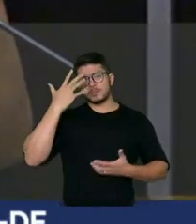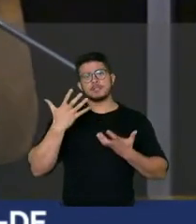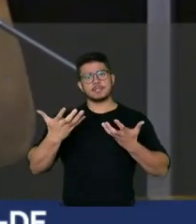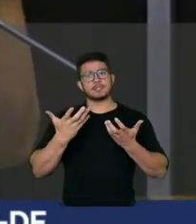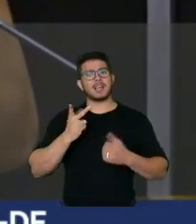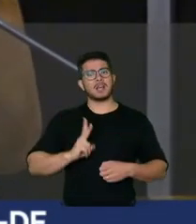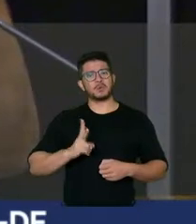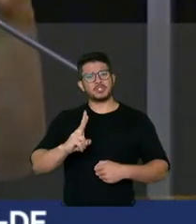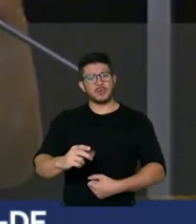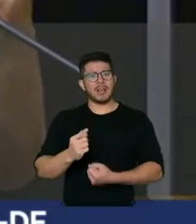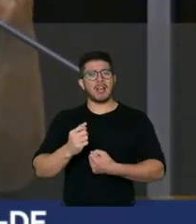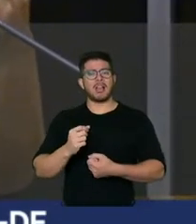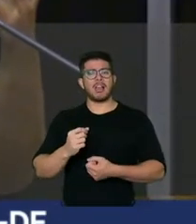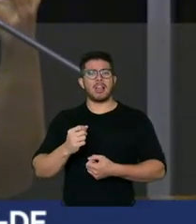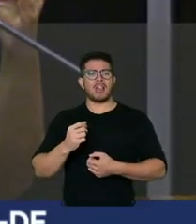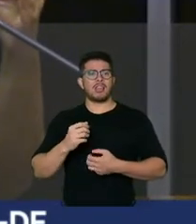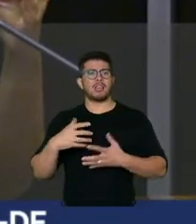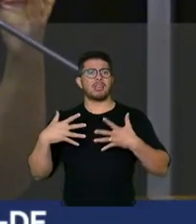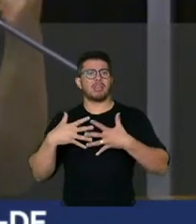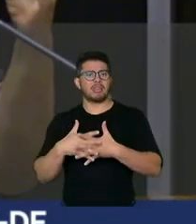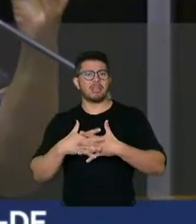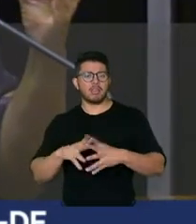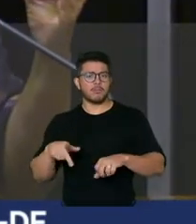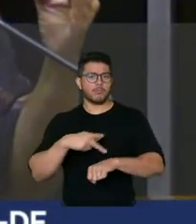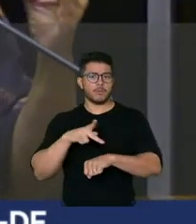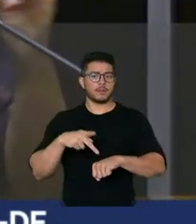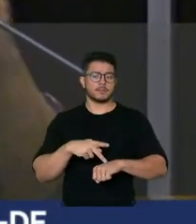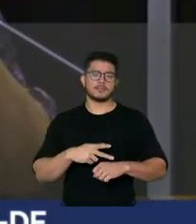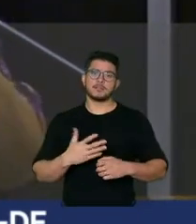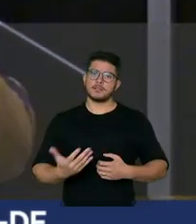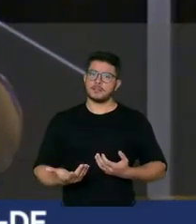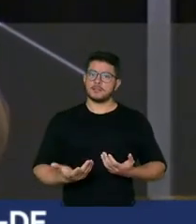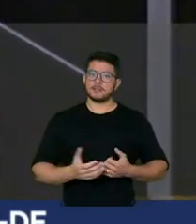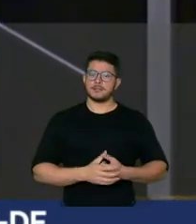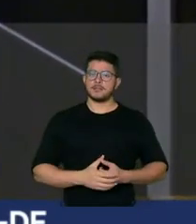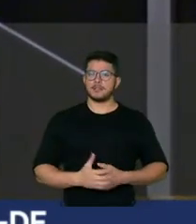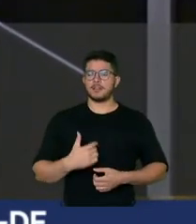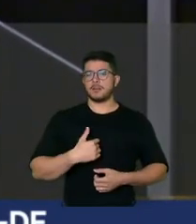CASAGRANDE E SENZALA QUE ALGUNS TEIMAM EM CONTINUAR COLOCANDO NESSE PAÍS, MUITO CINZENTO QUE SE QUER. EU